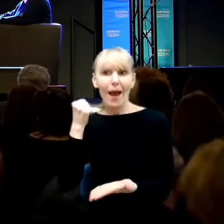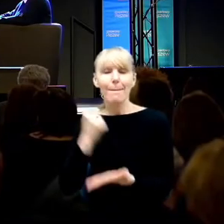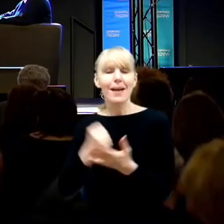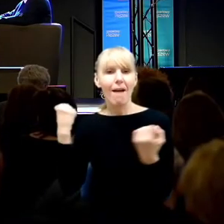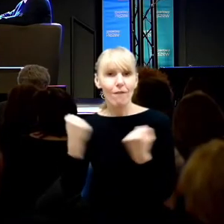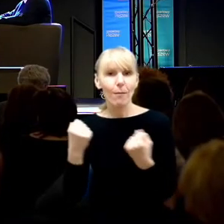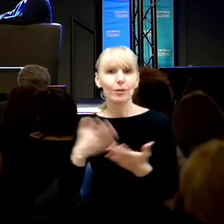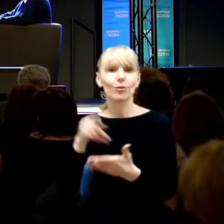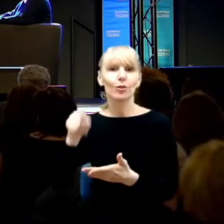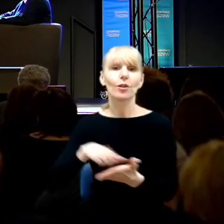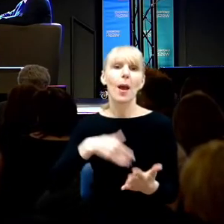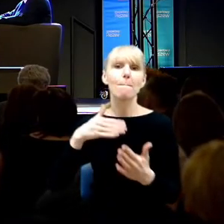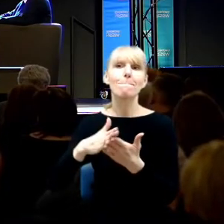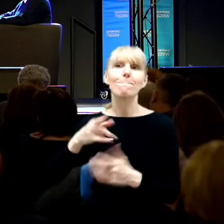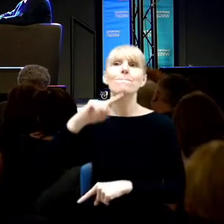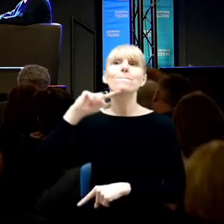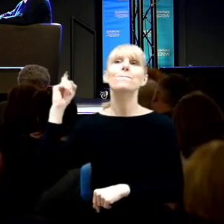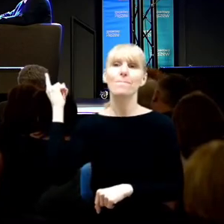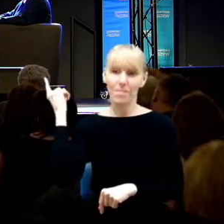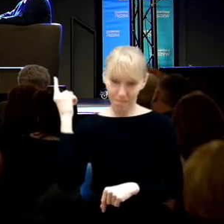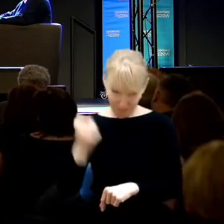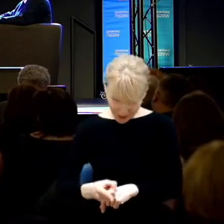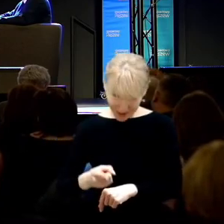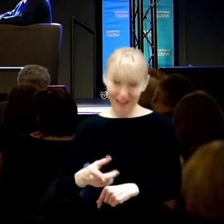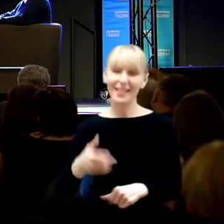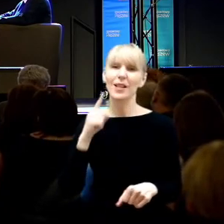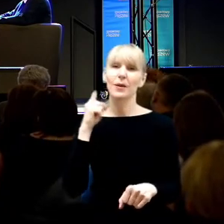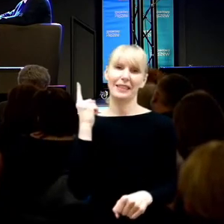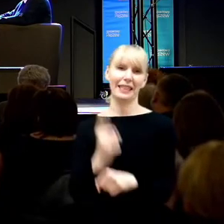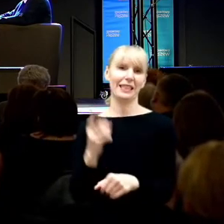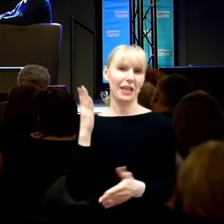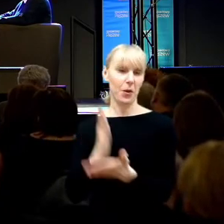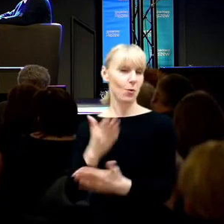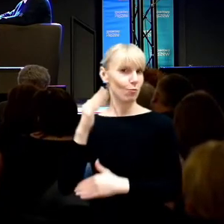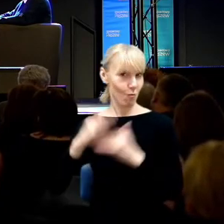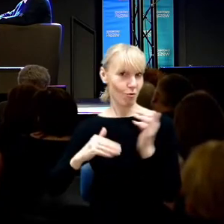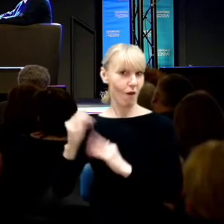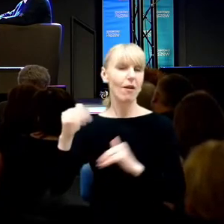Także możemy przystępować do intensywnej współpracy z bankiem.